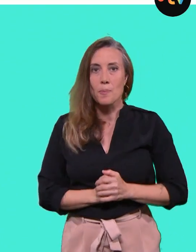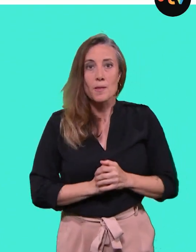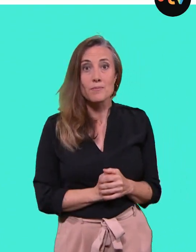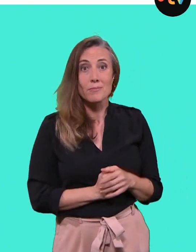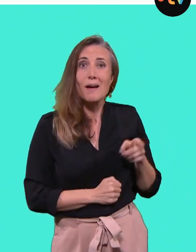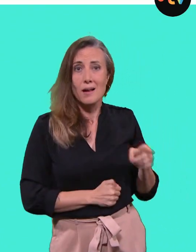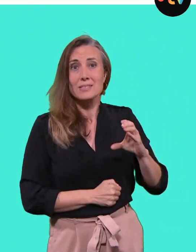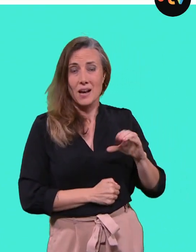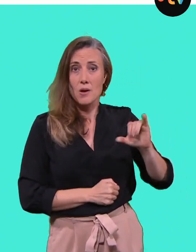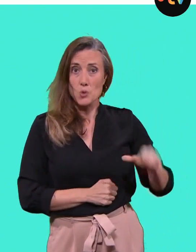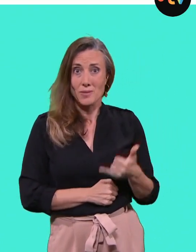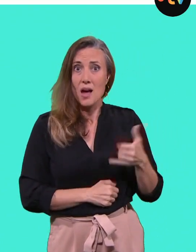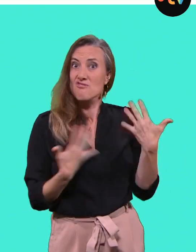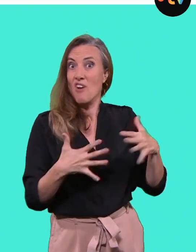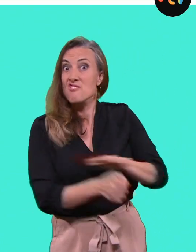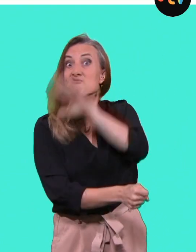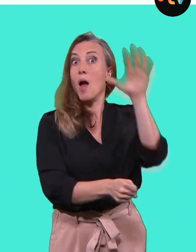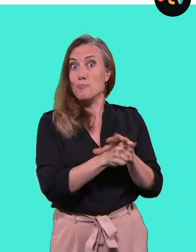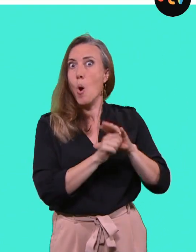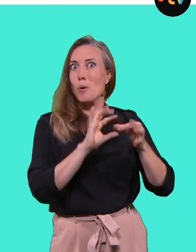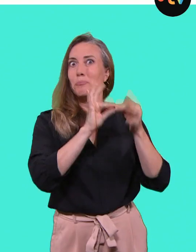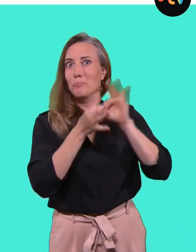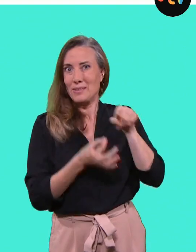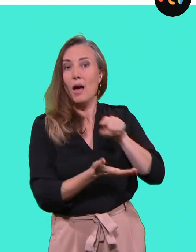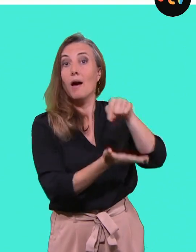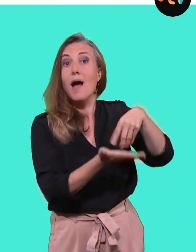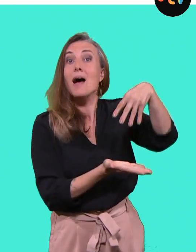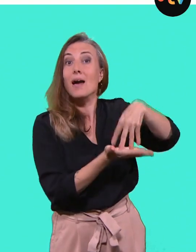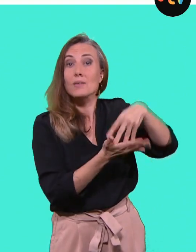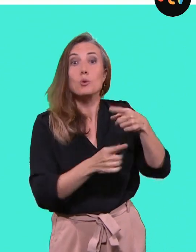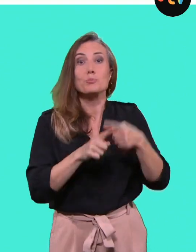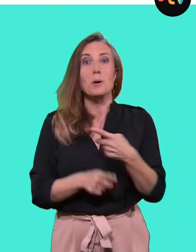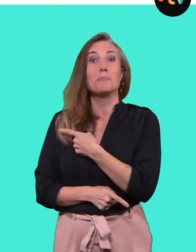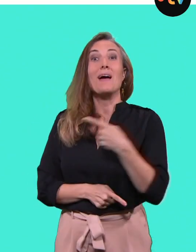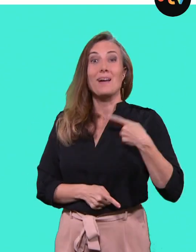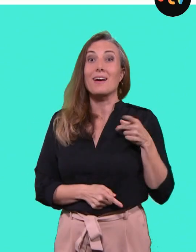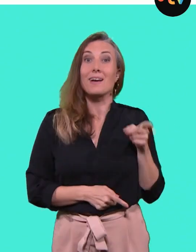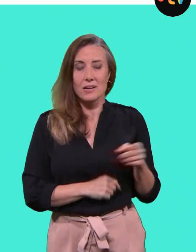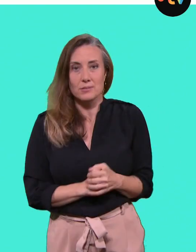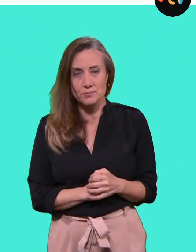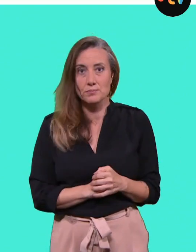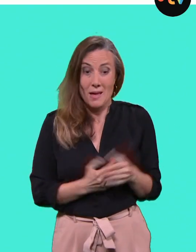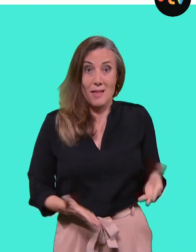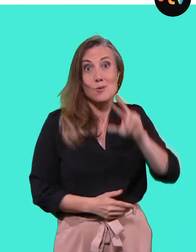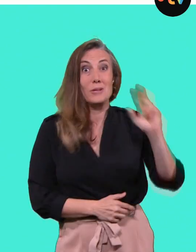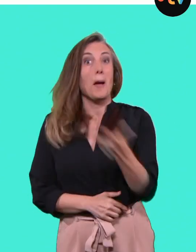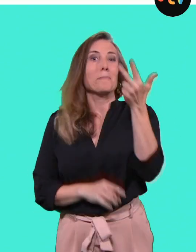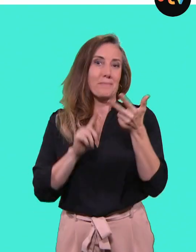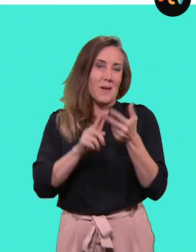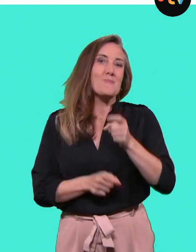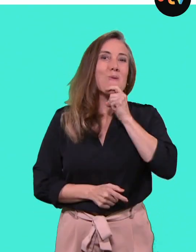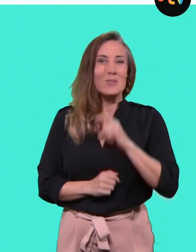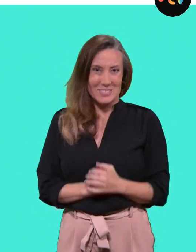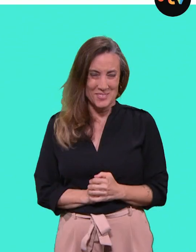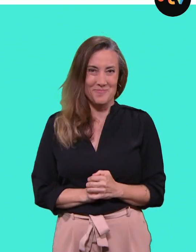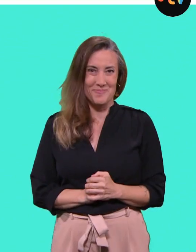Cyril Jonard a déjà été sacré champion olympique à Athènes et à Pékin cette médaille de bronze de parajudo est la 3eme, obtenue par ce grand sportif.